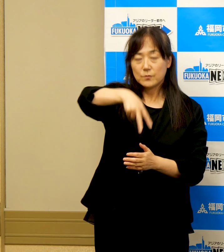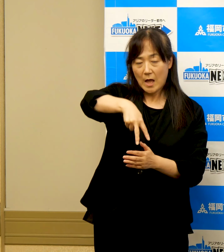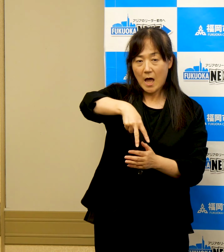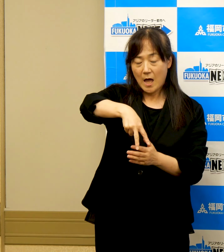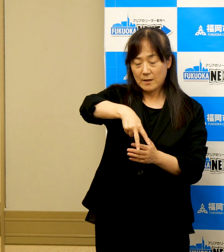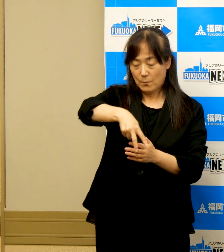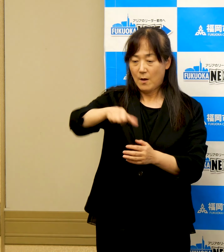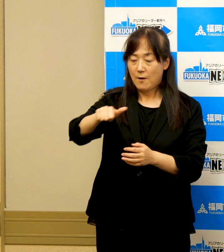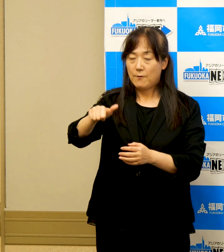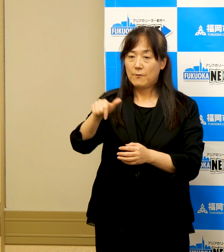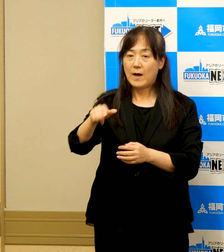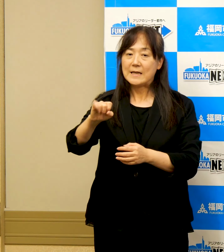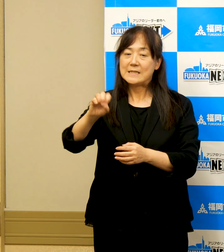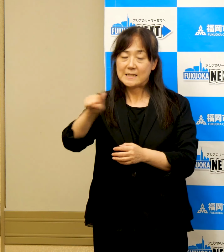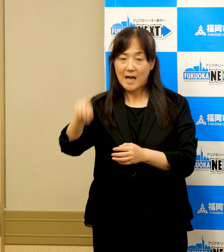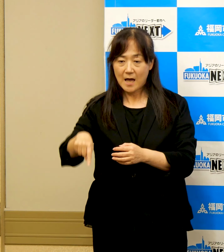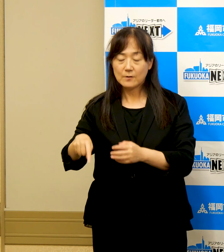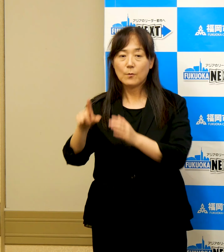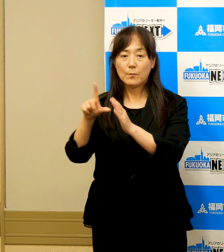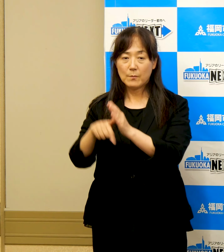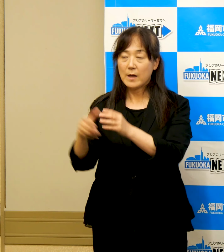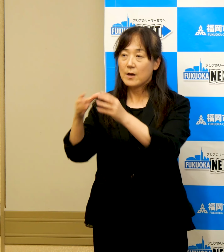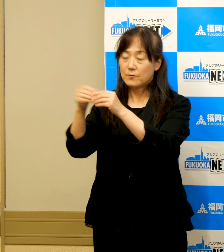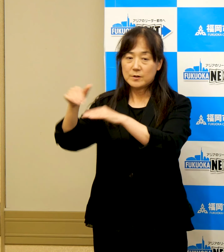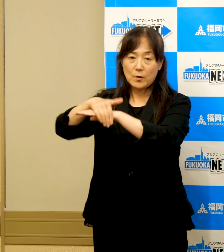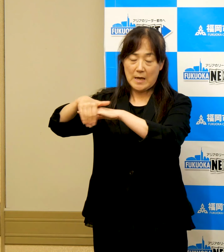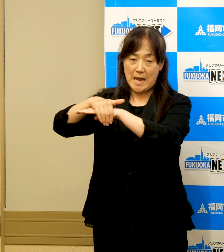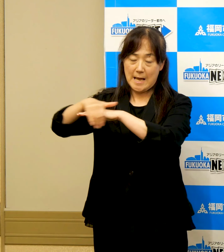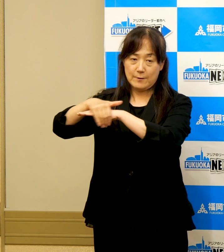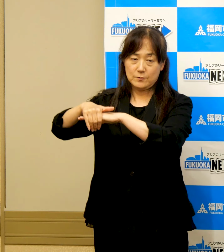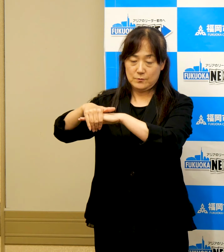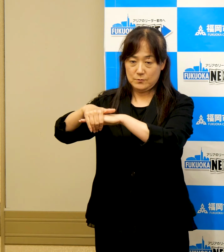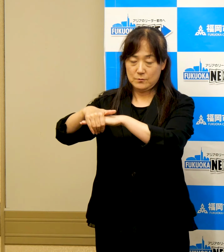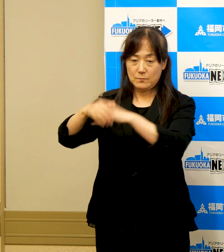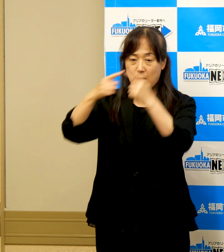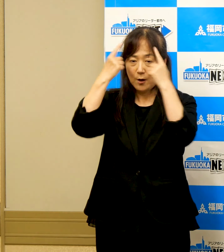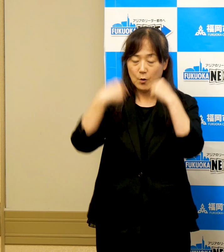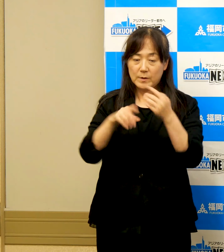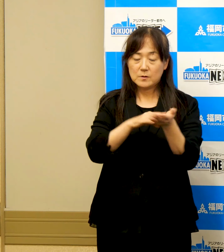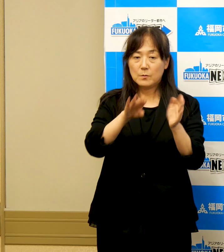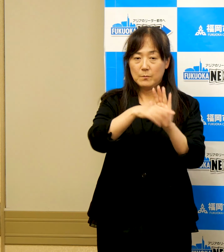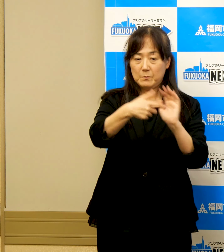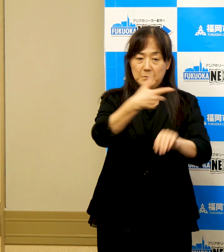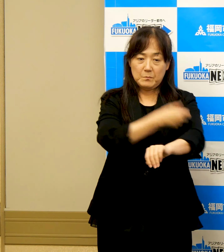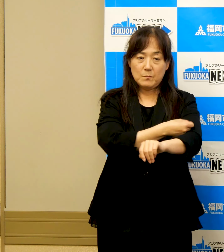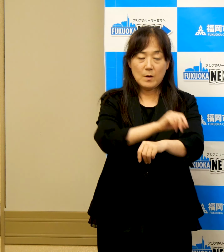ファイザーについてはもう国のその計画の中で さっきのあの個別接種の質問もね 出ましたけど